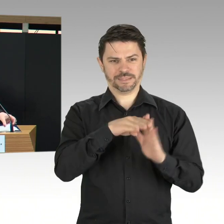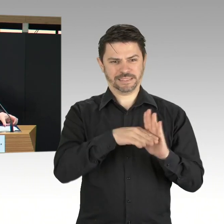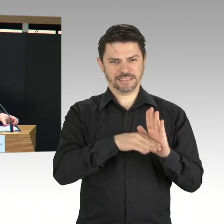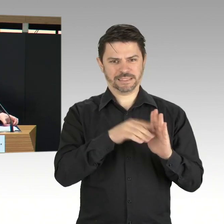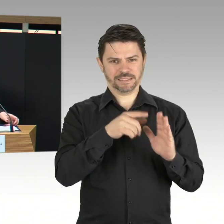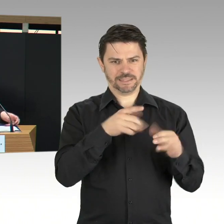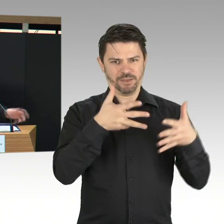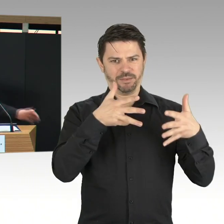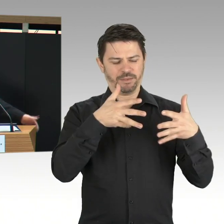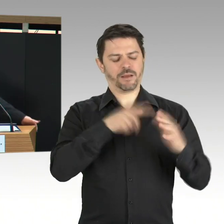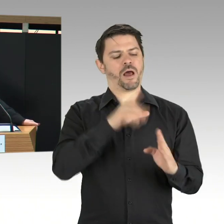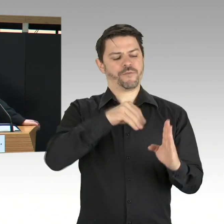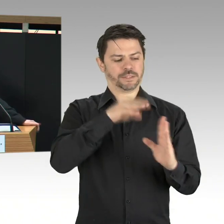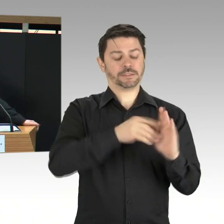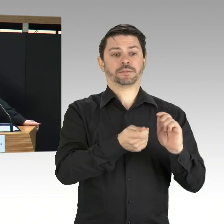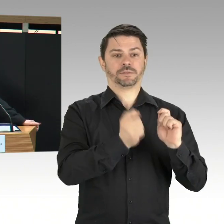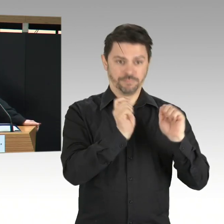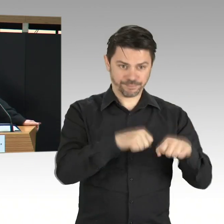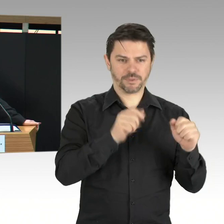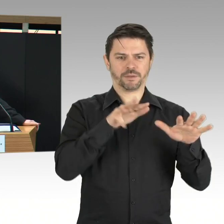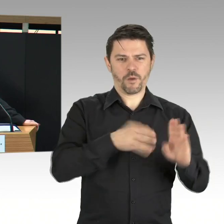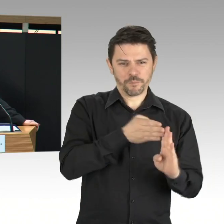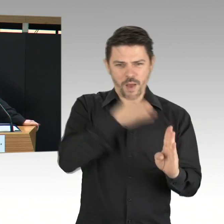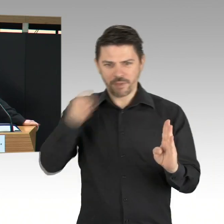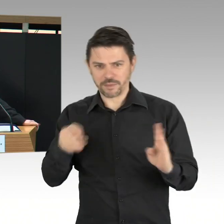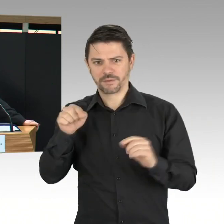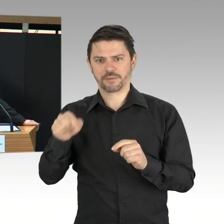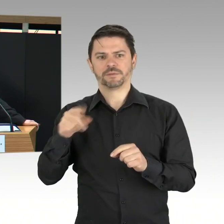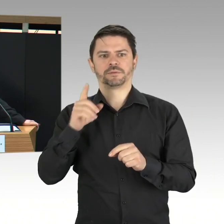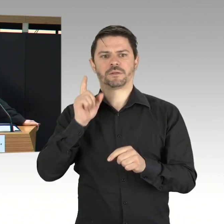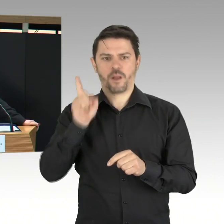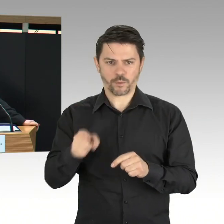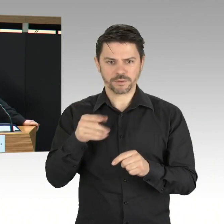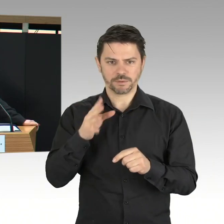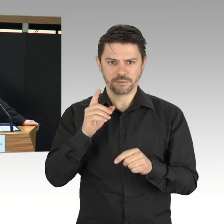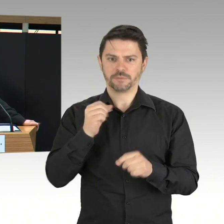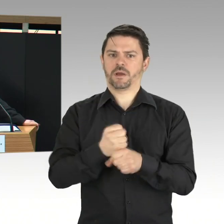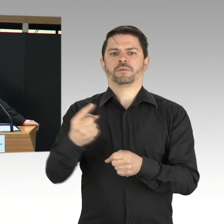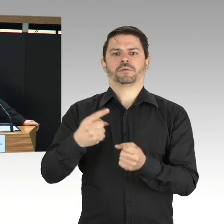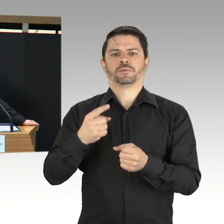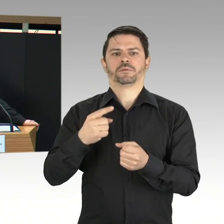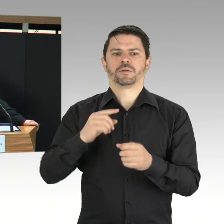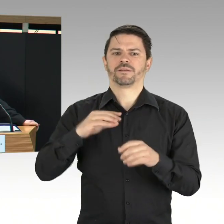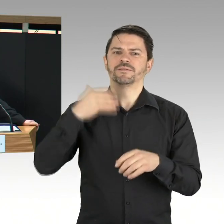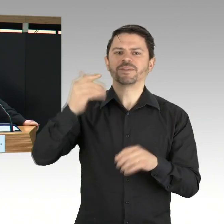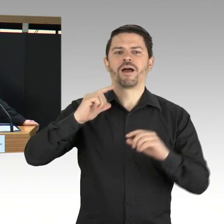Hier zeigt sich die Kraft eines Verbotsgesetzes in Verbindung mit einer möglichen Ordnungswidrigkeit.